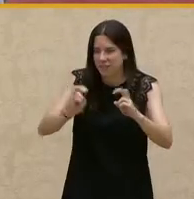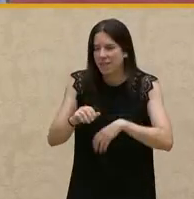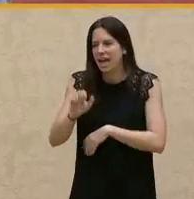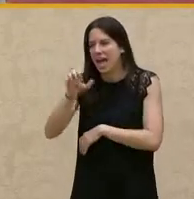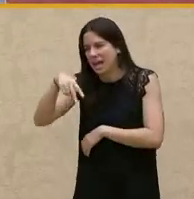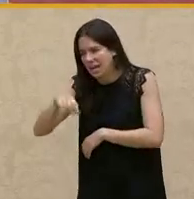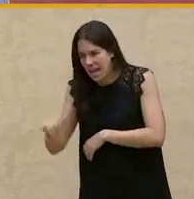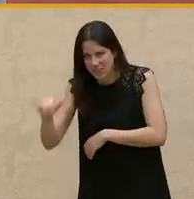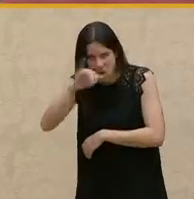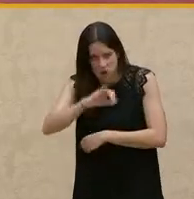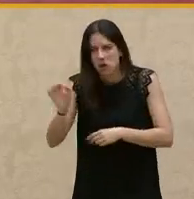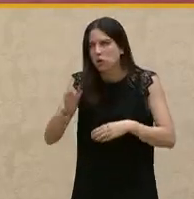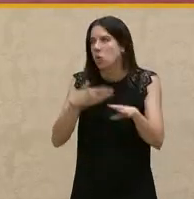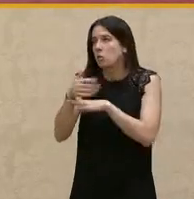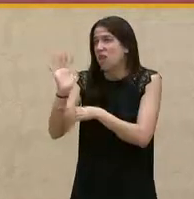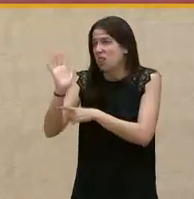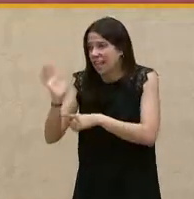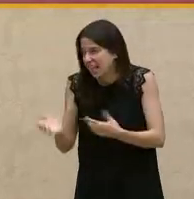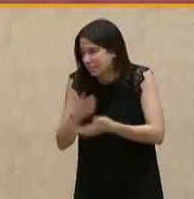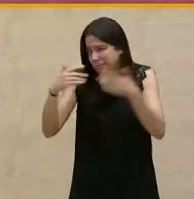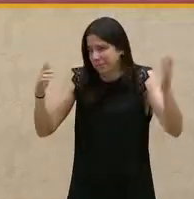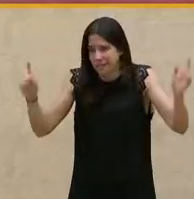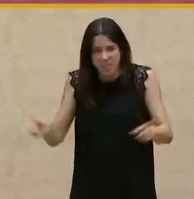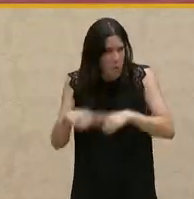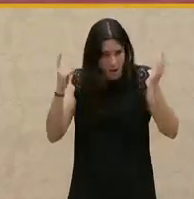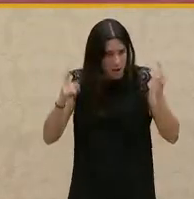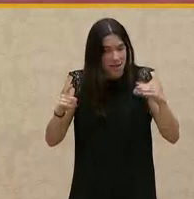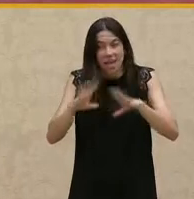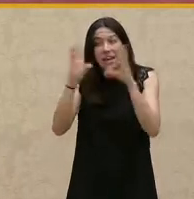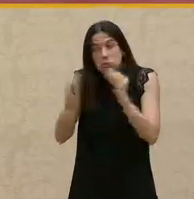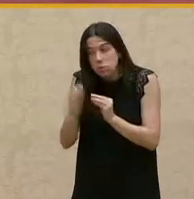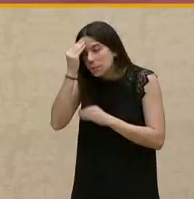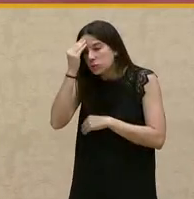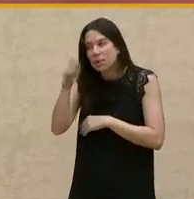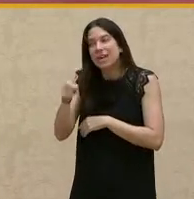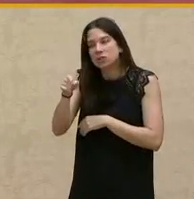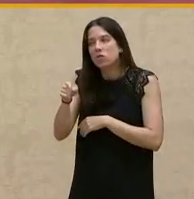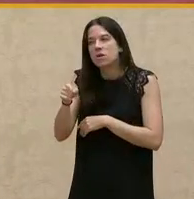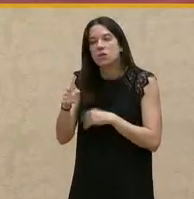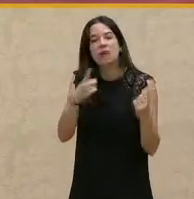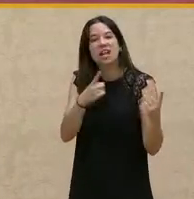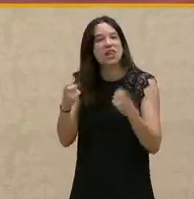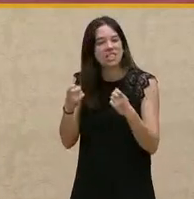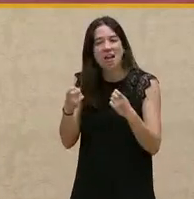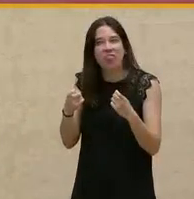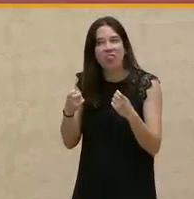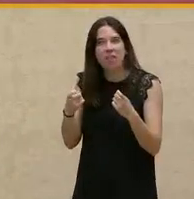cuando vas al cine, en definitiva, al final, creo que es una de las necesidades, la comunicación es